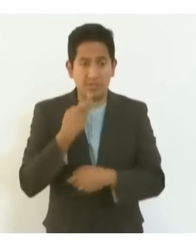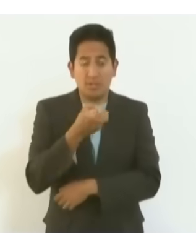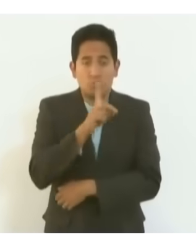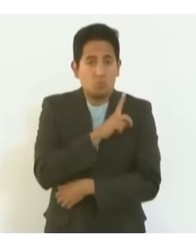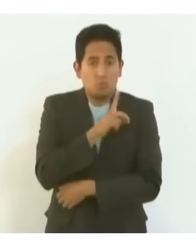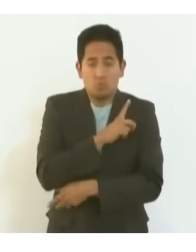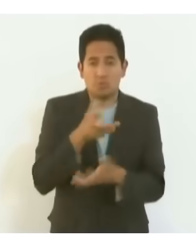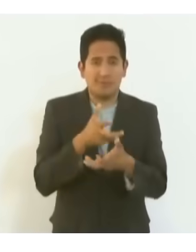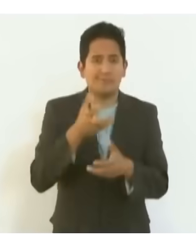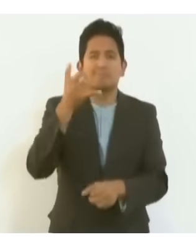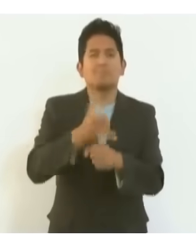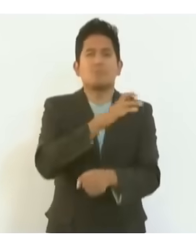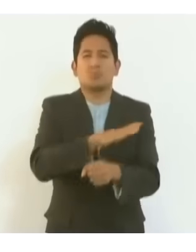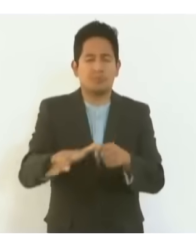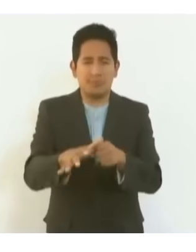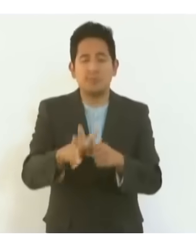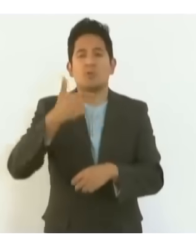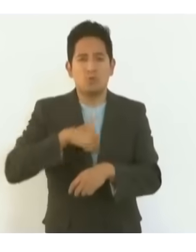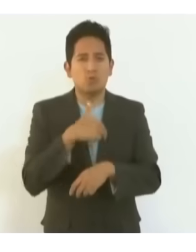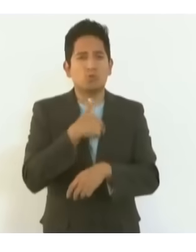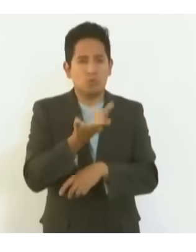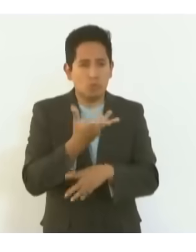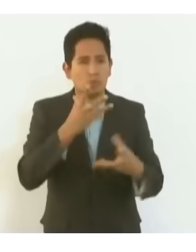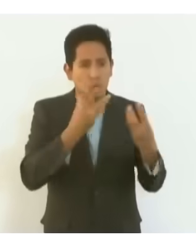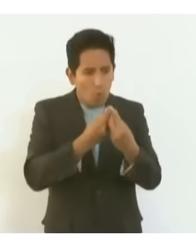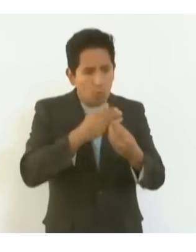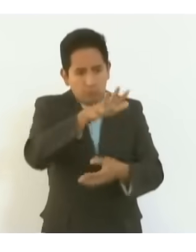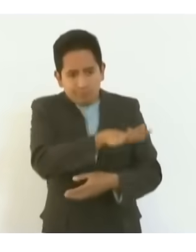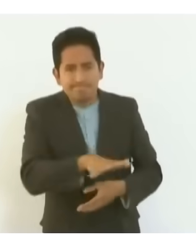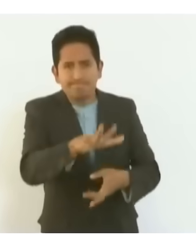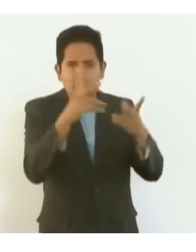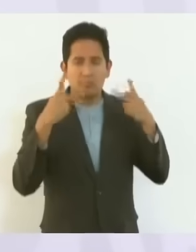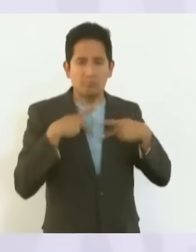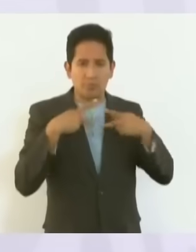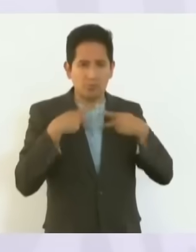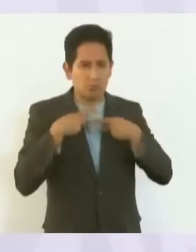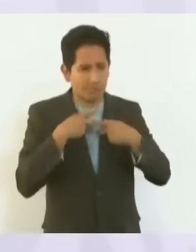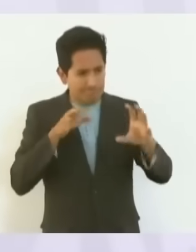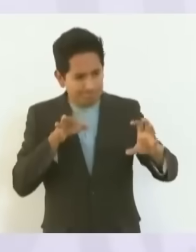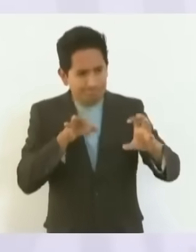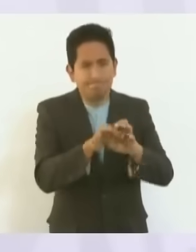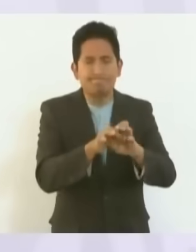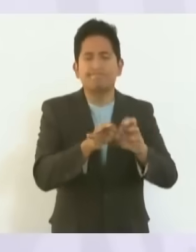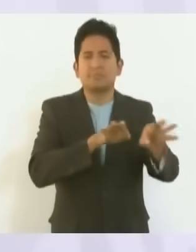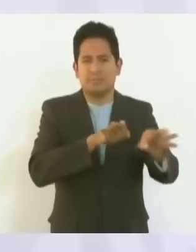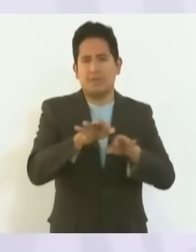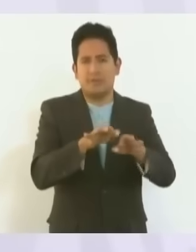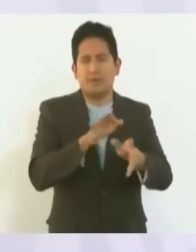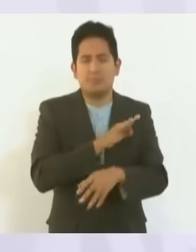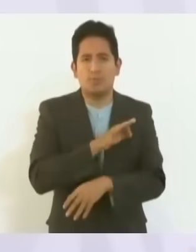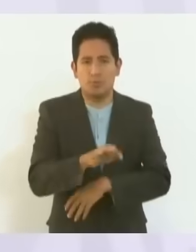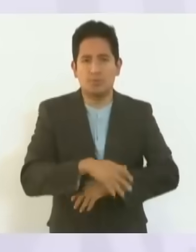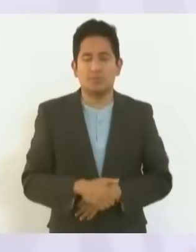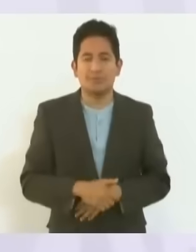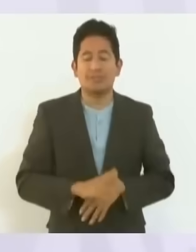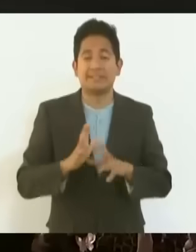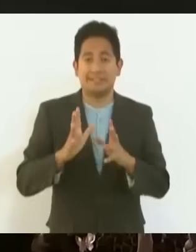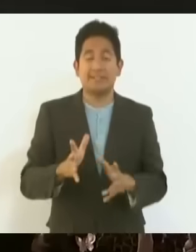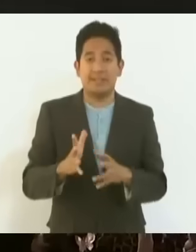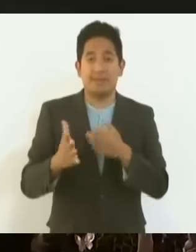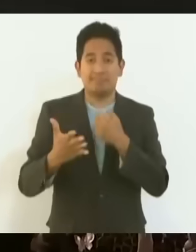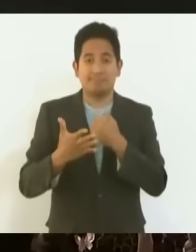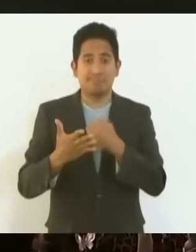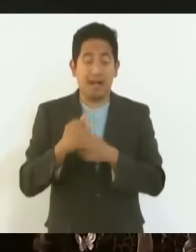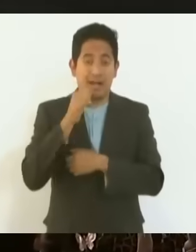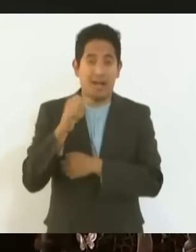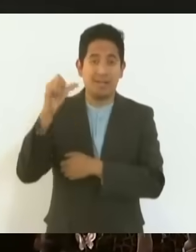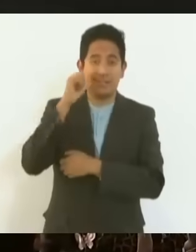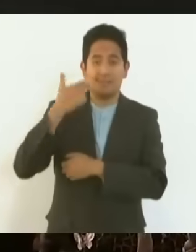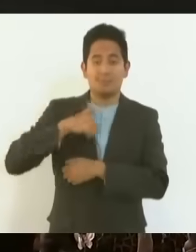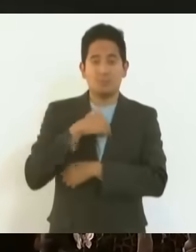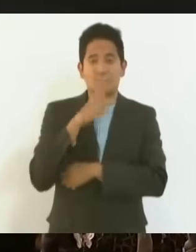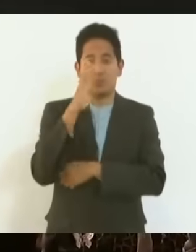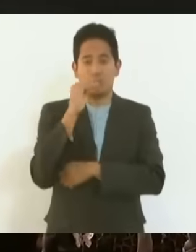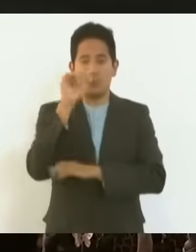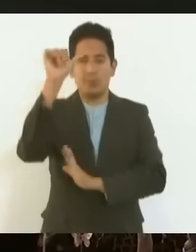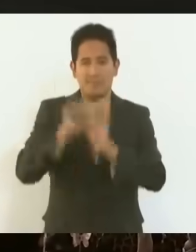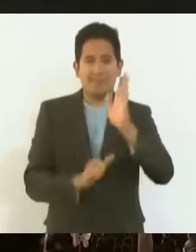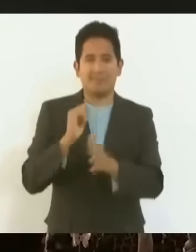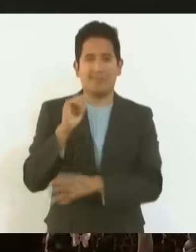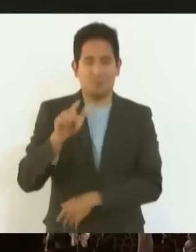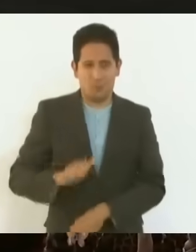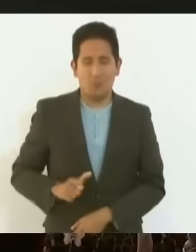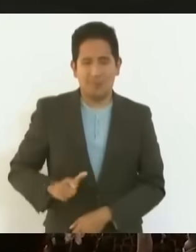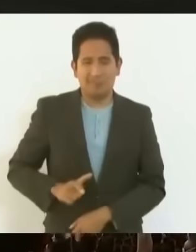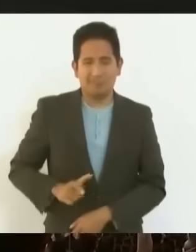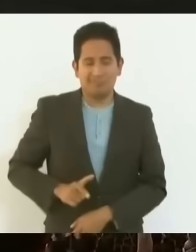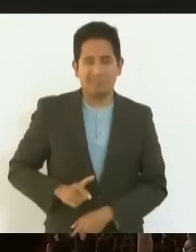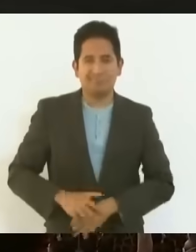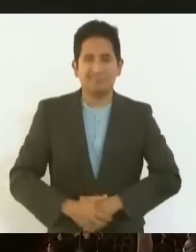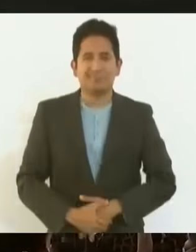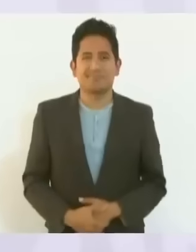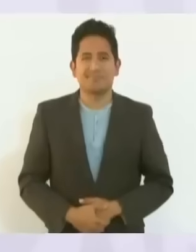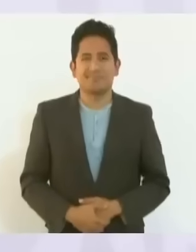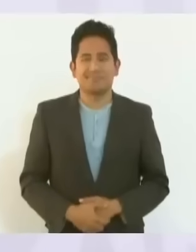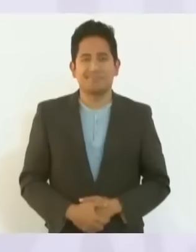se hace con la ciudadanía. con la gente en 9 meses de gobierno. Ya cumplimos 9 meses. El día de ayer